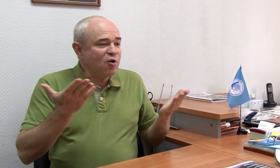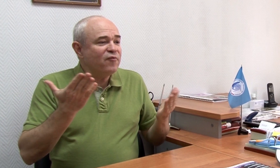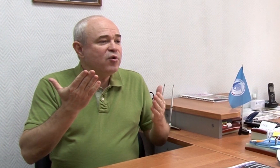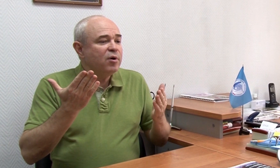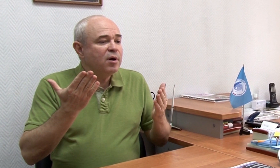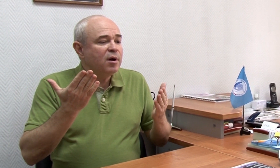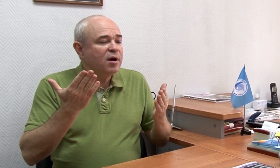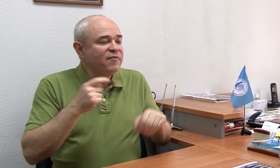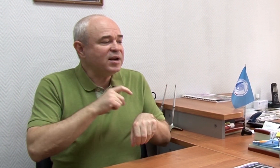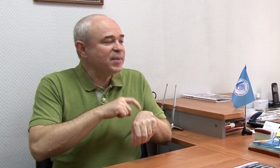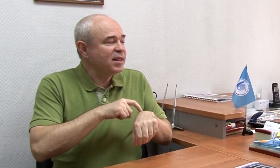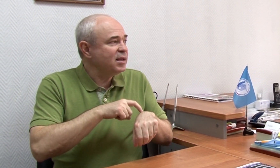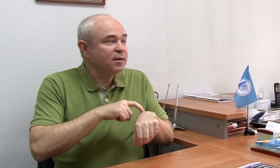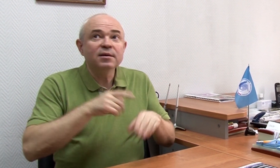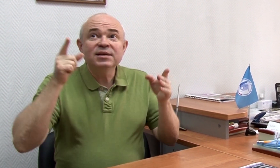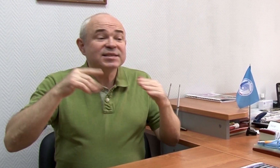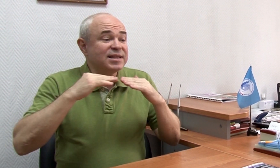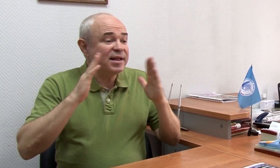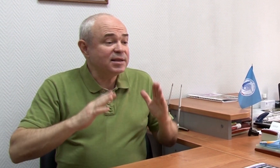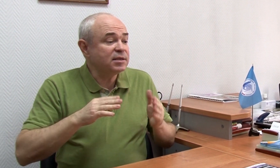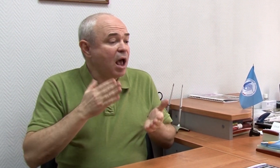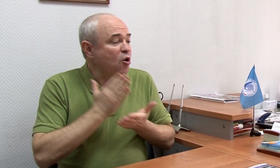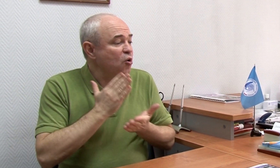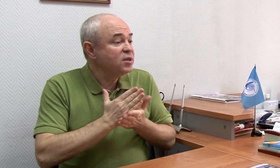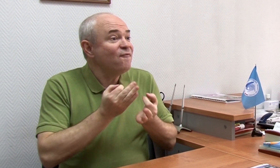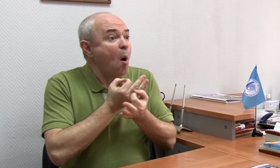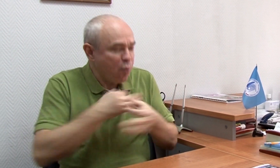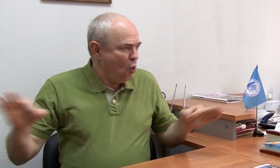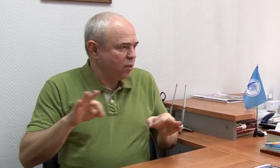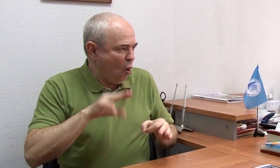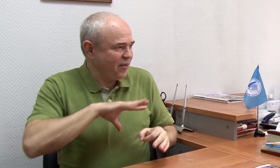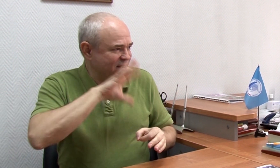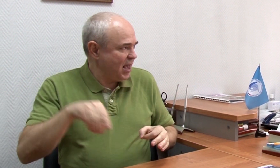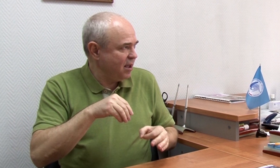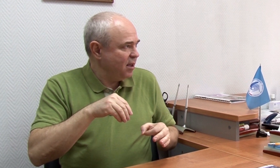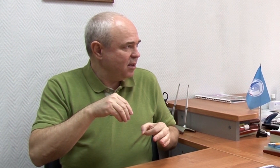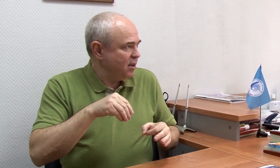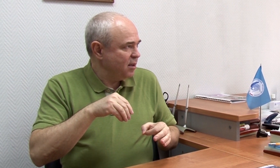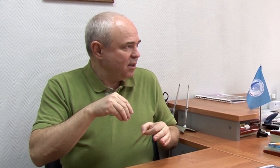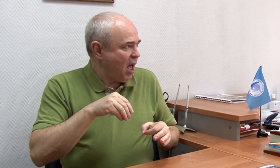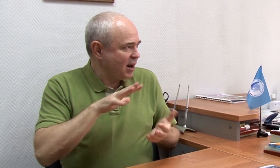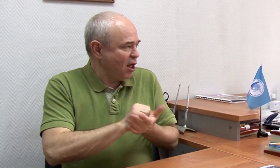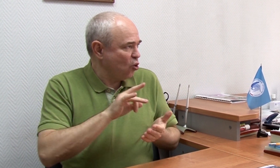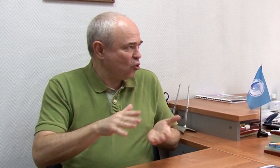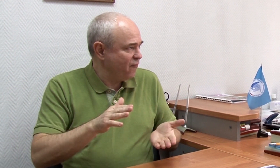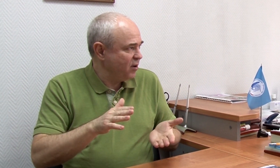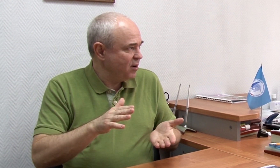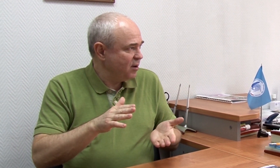С какого времени здание ЦП ВОГ стало свободным от всех арендаторов?